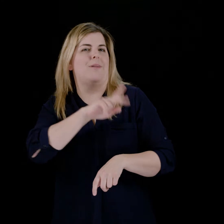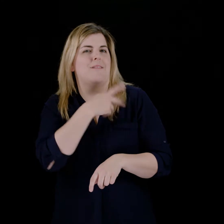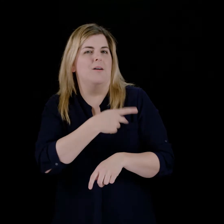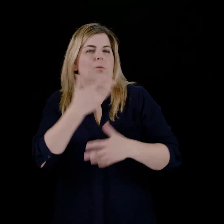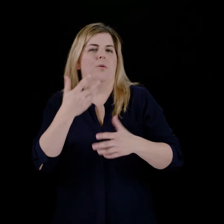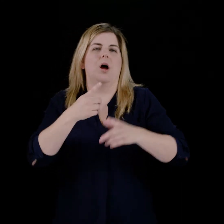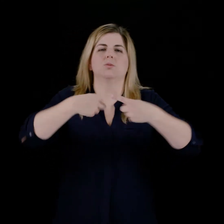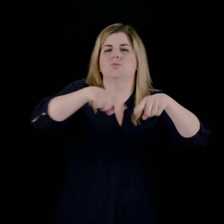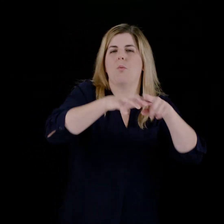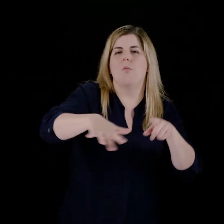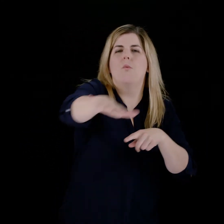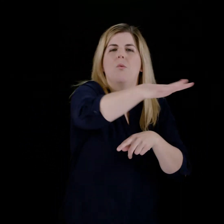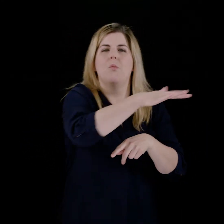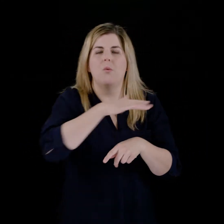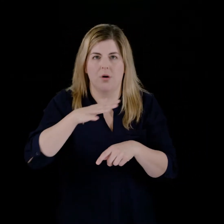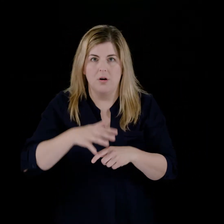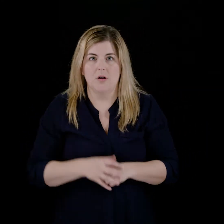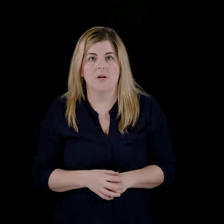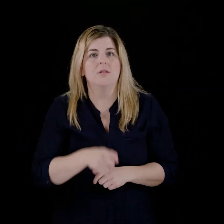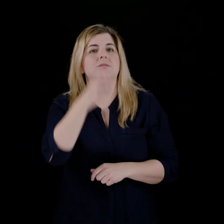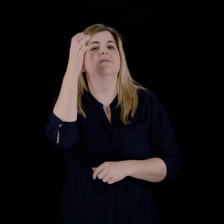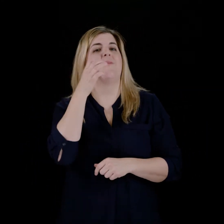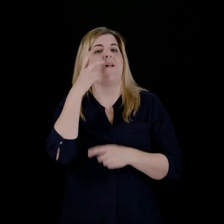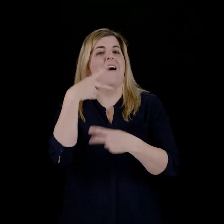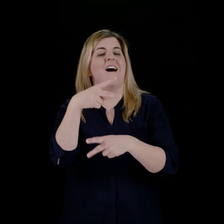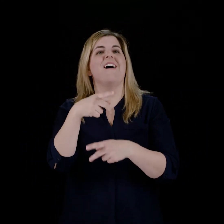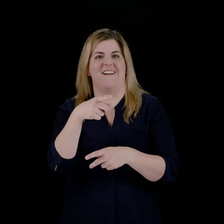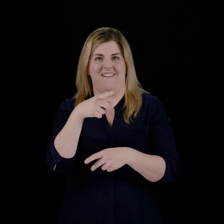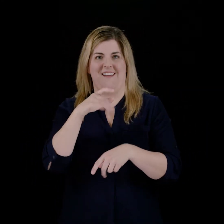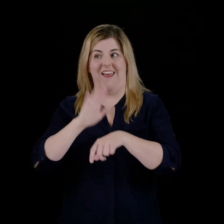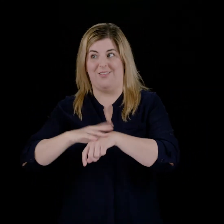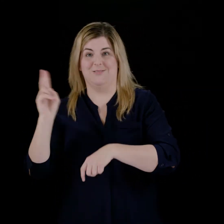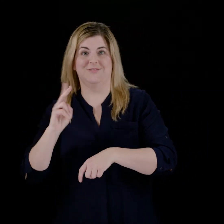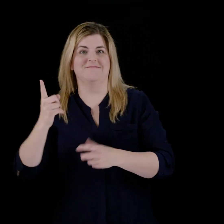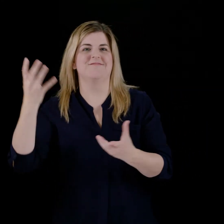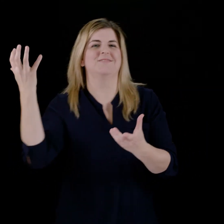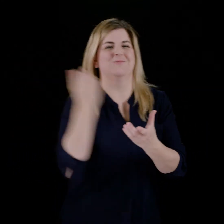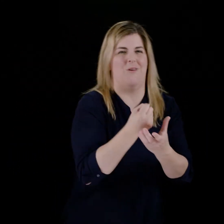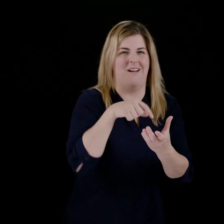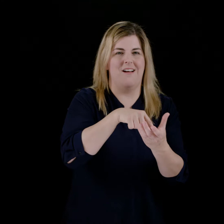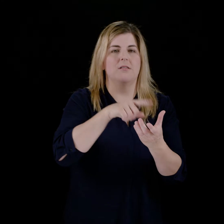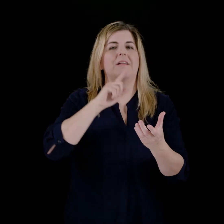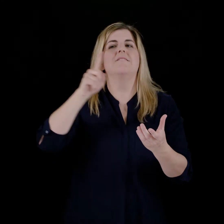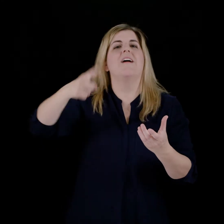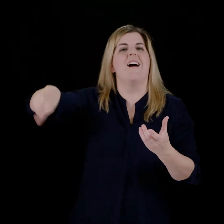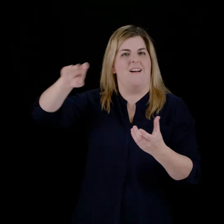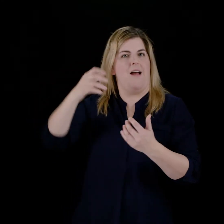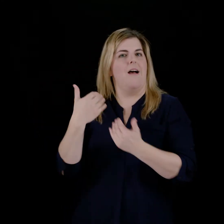une autre province ou région), votre appareil captera les alertes d’urgence diffusées